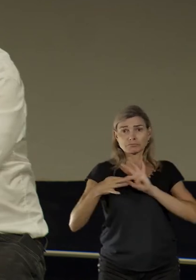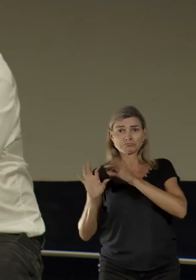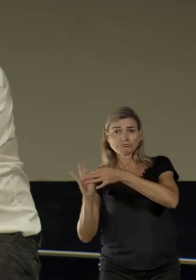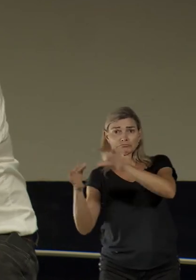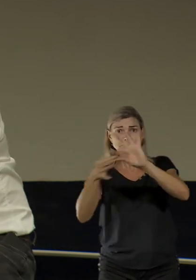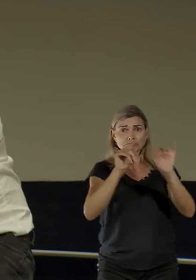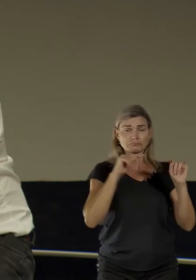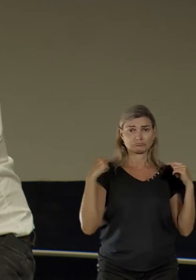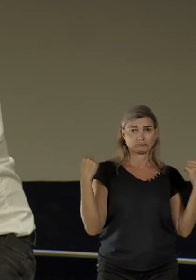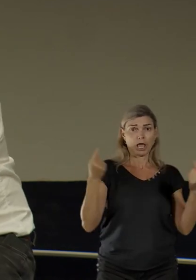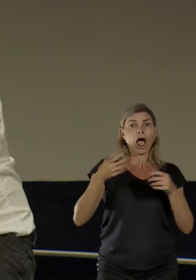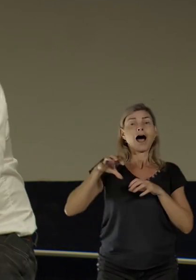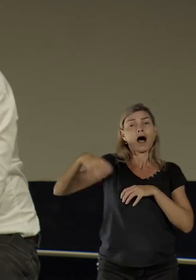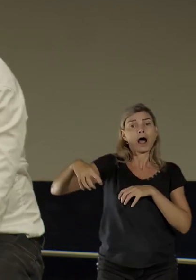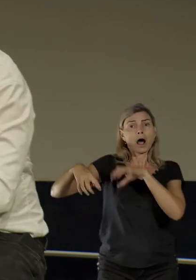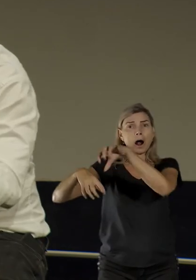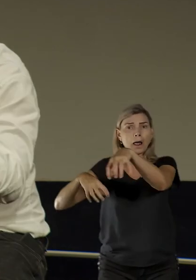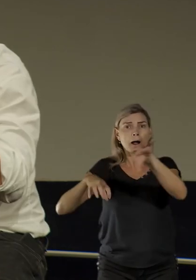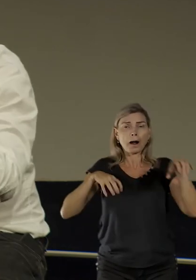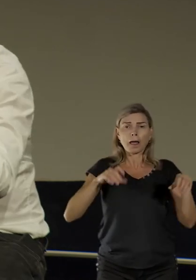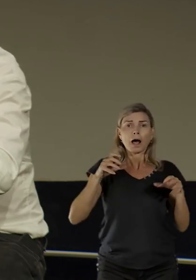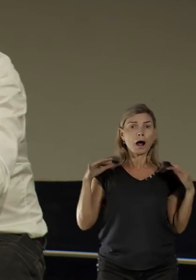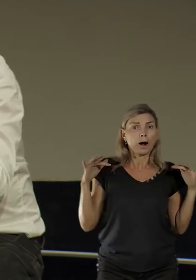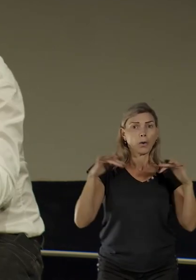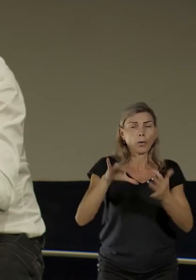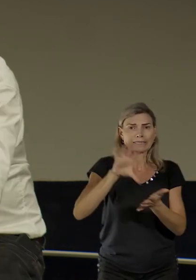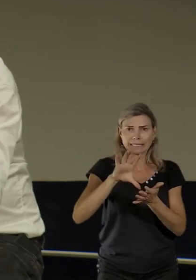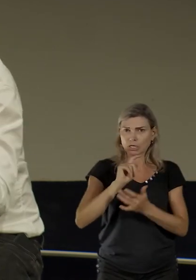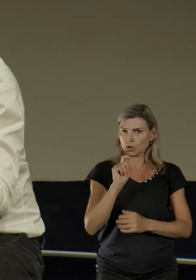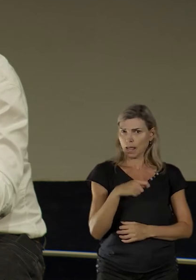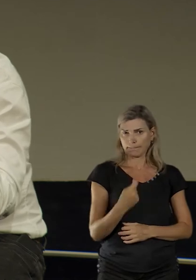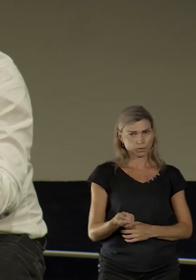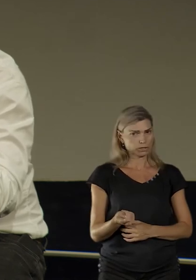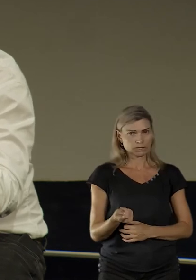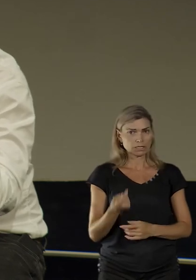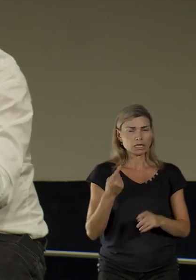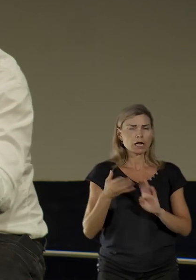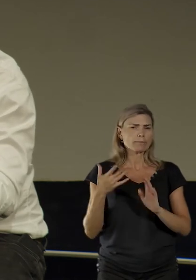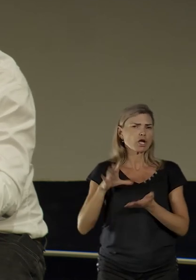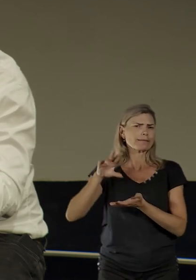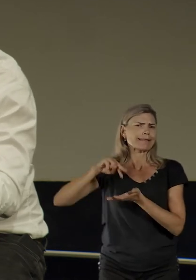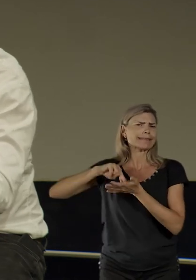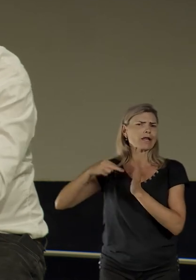A nemusí to být vždycky bydlení, může to být třeba hi-tech technologické centrum atd. atd.